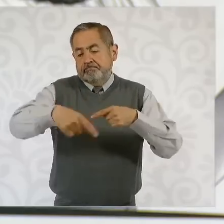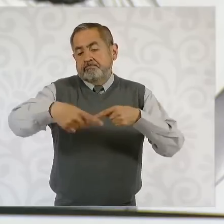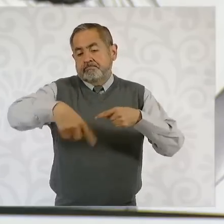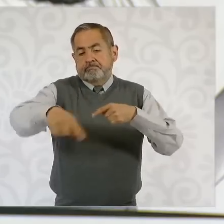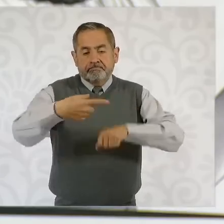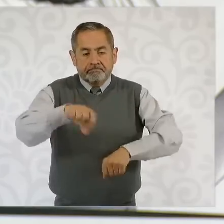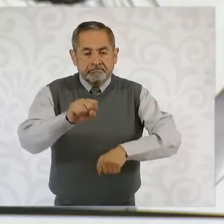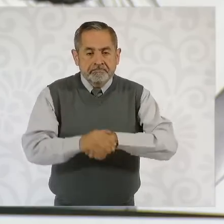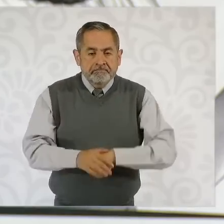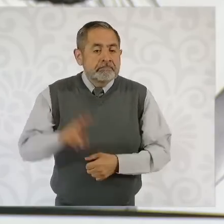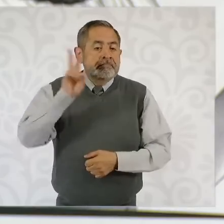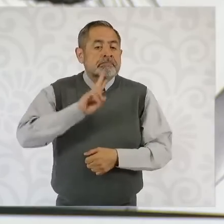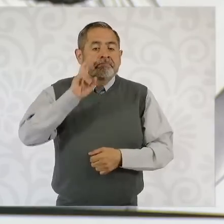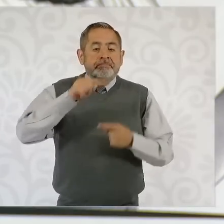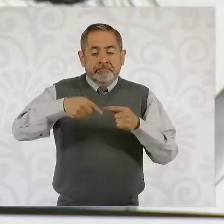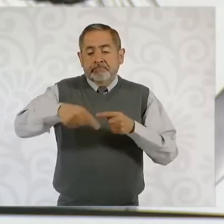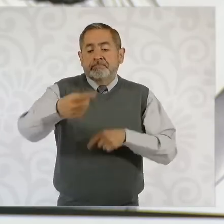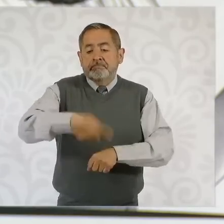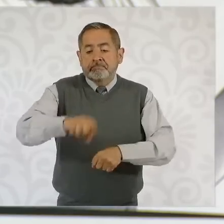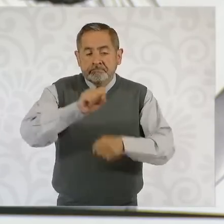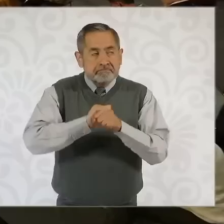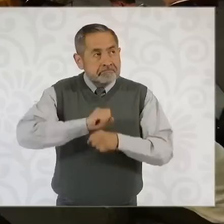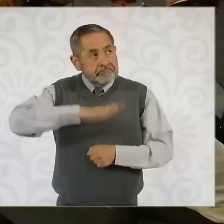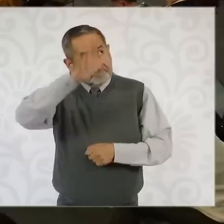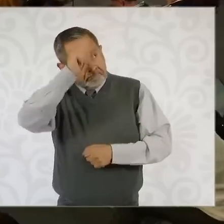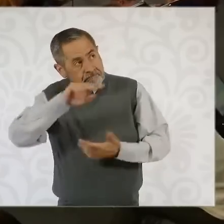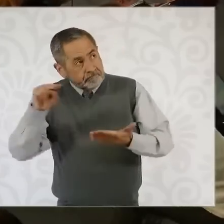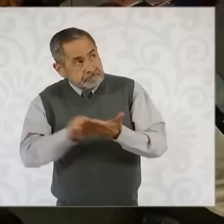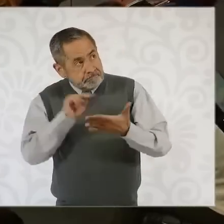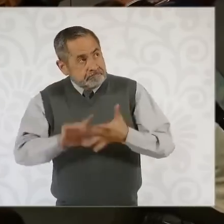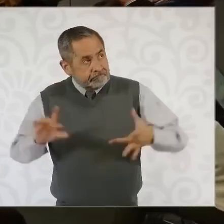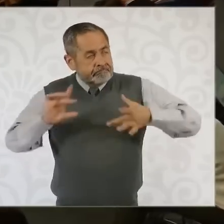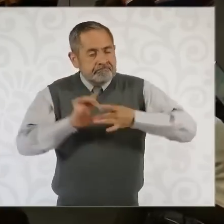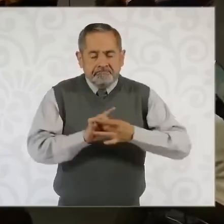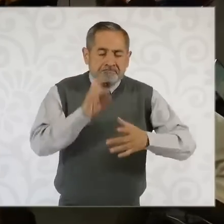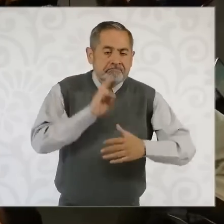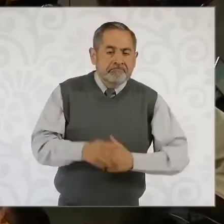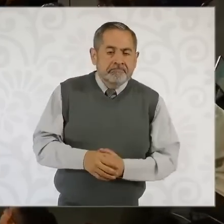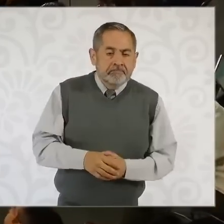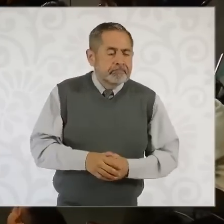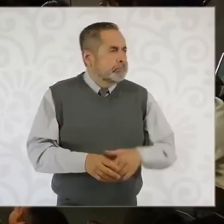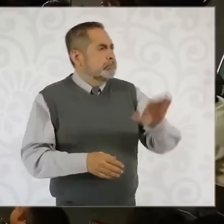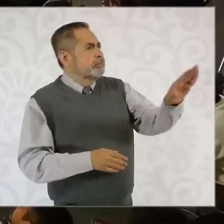acuerdo que estamos esperando claro y en estos días también se presentan los avances de hecho